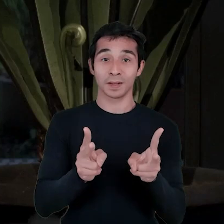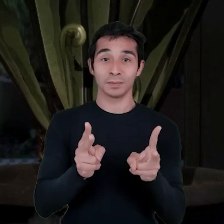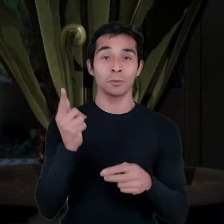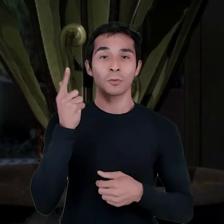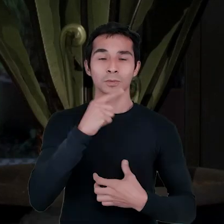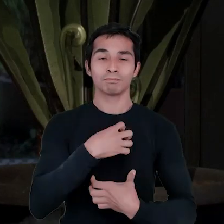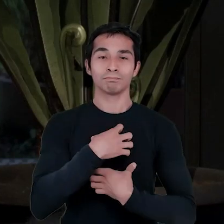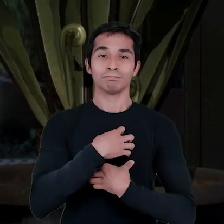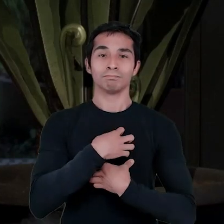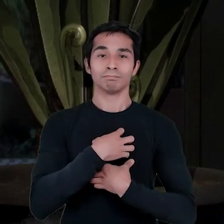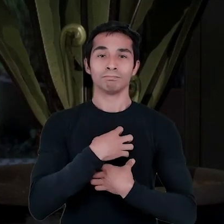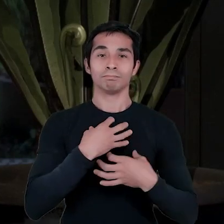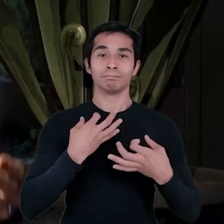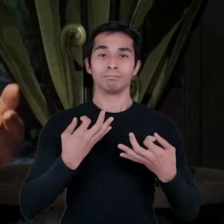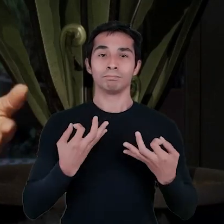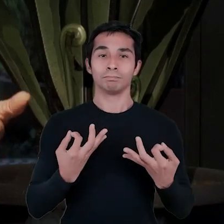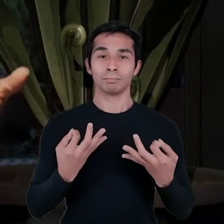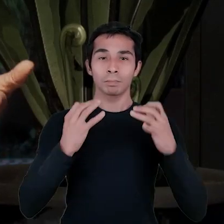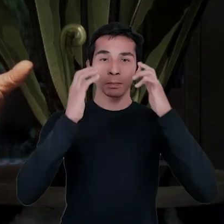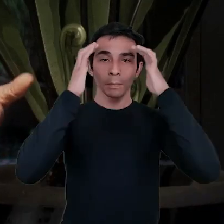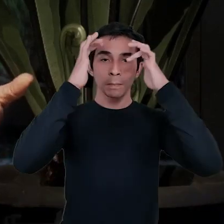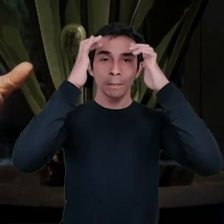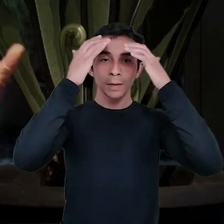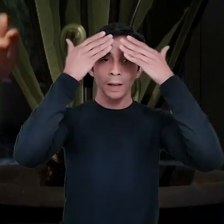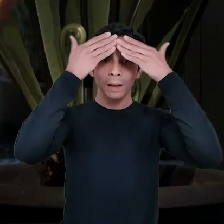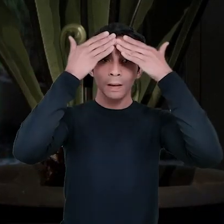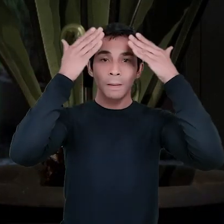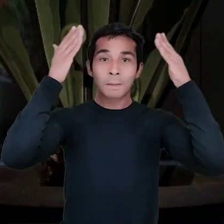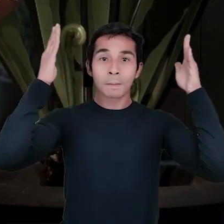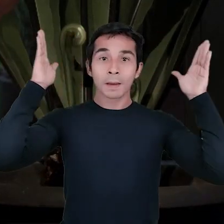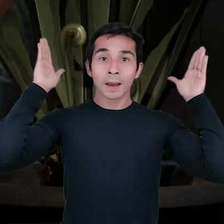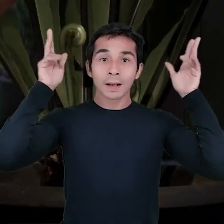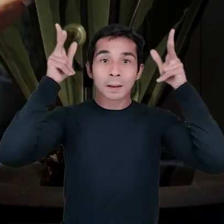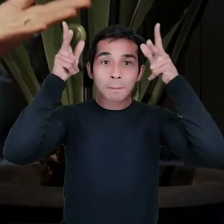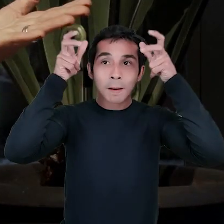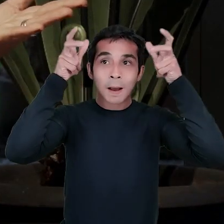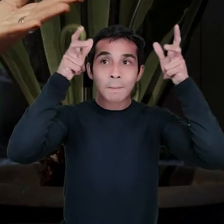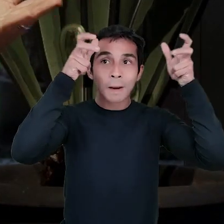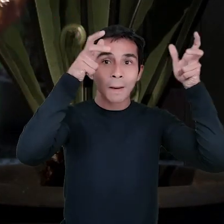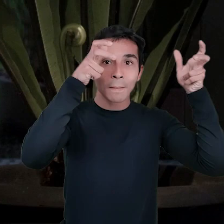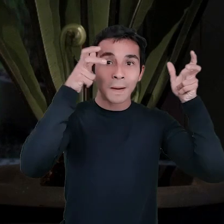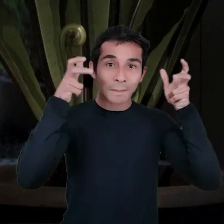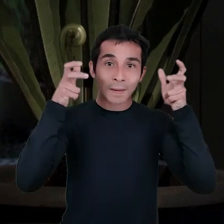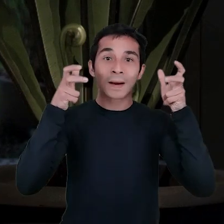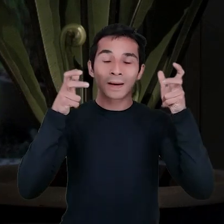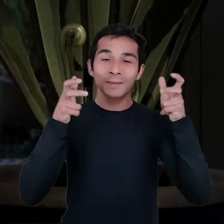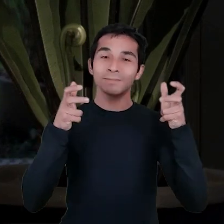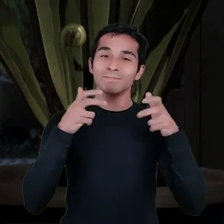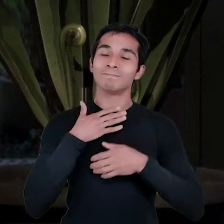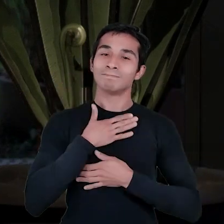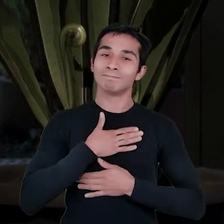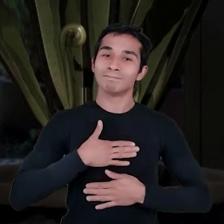onde você alcança o estado de yoga, a mente contemplativa, a bem-aventurança.